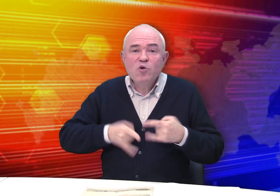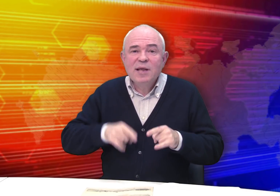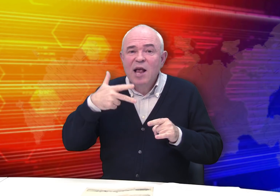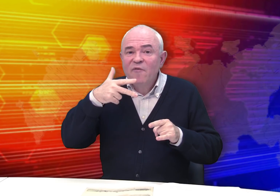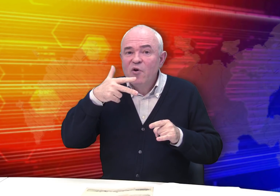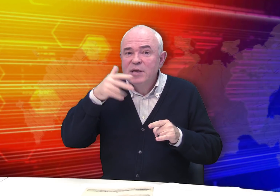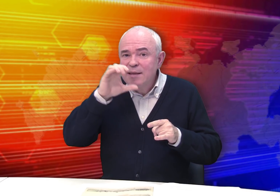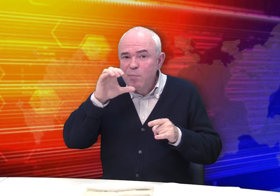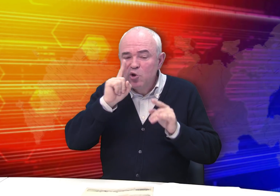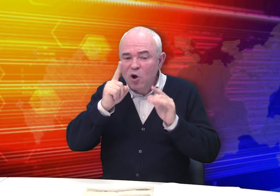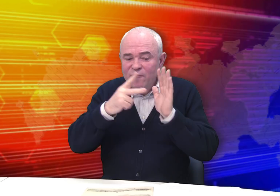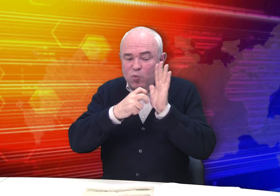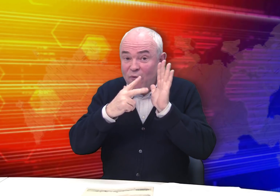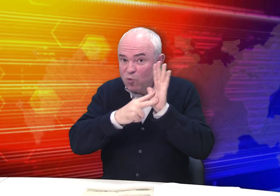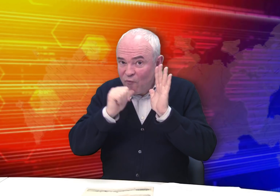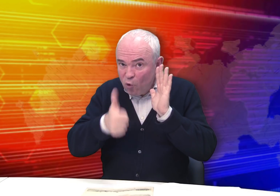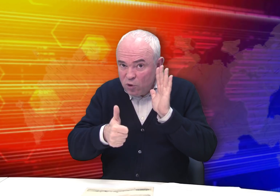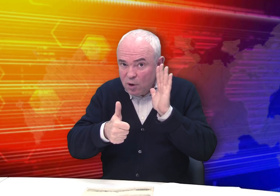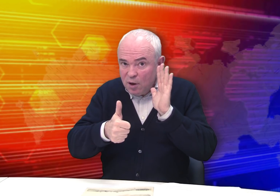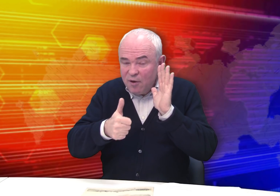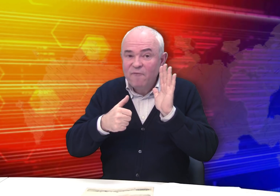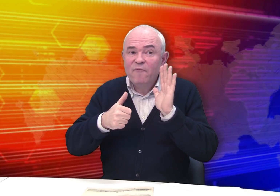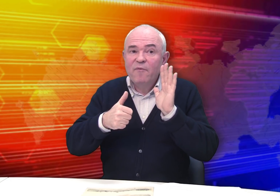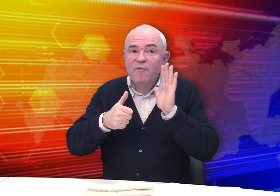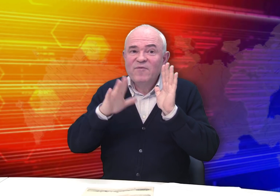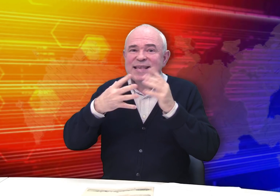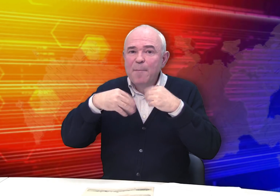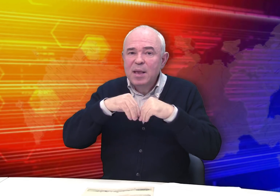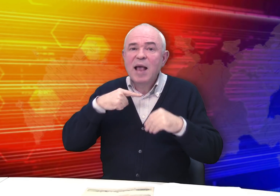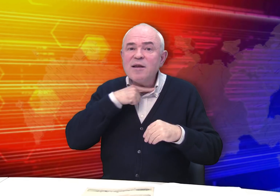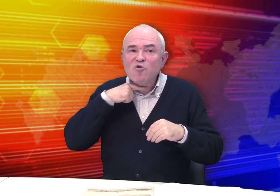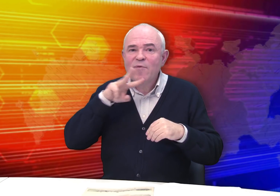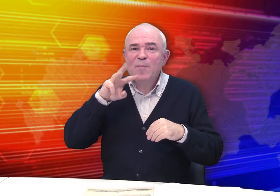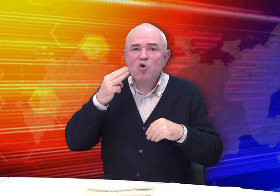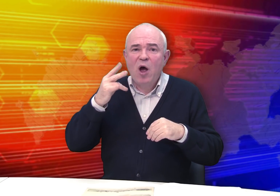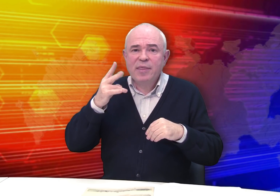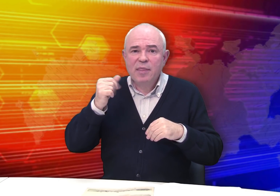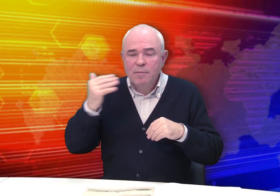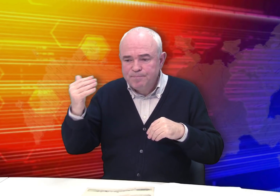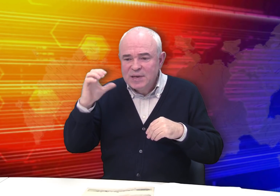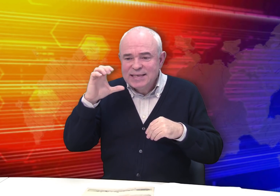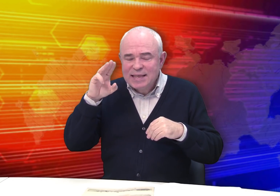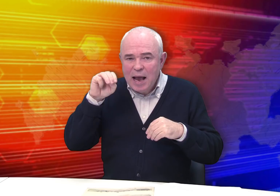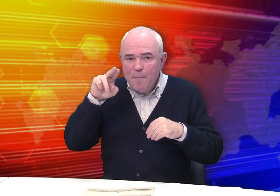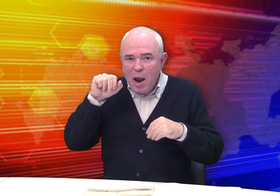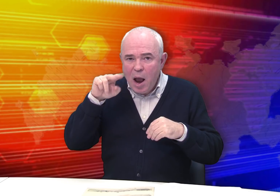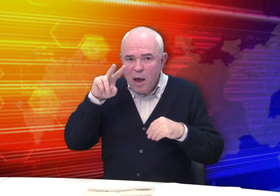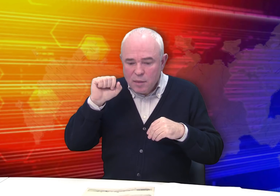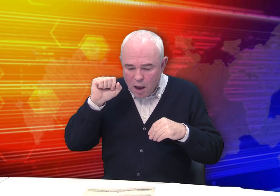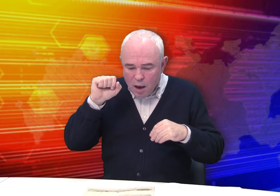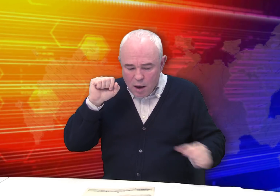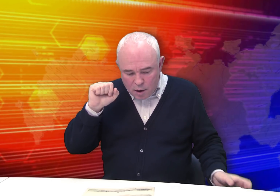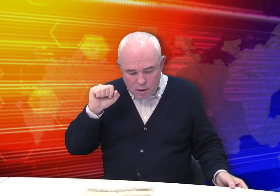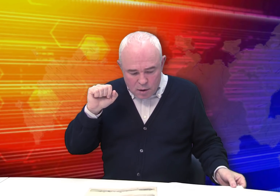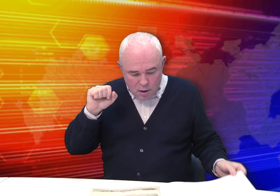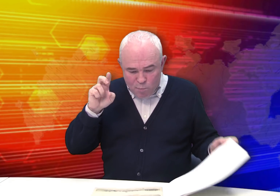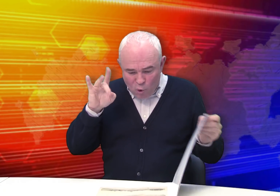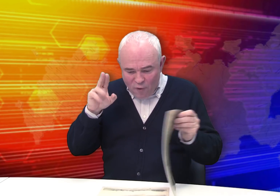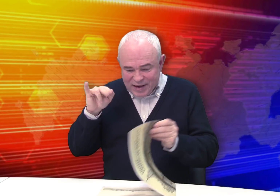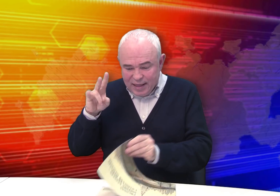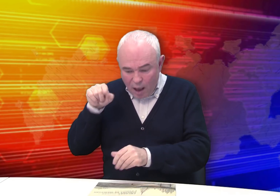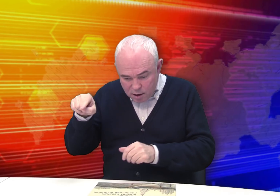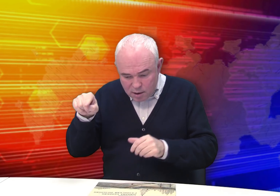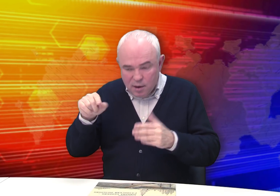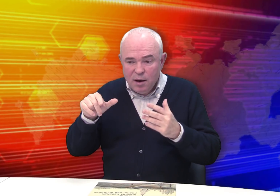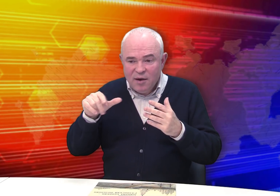Михаил Бровкин родился 30 сентября 1808 года в семье рязанского мещанина Степана Бровкина.